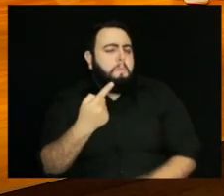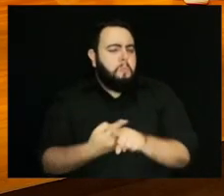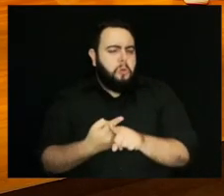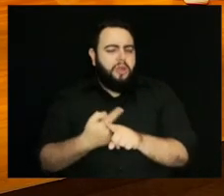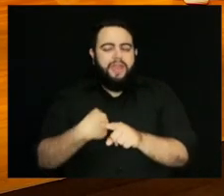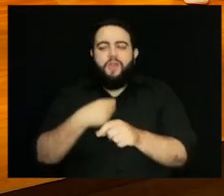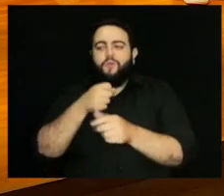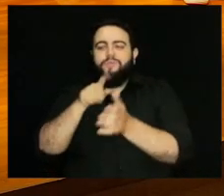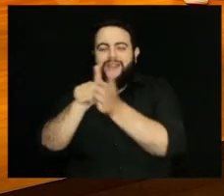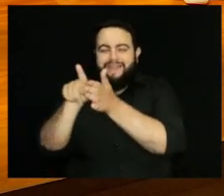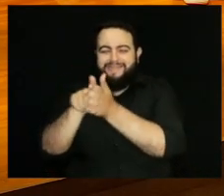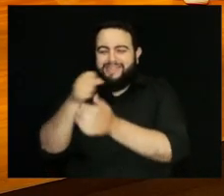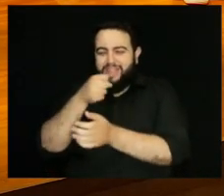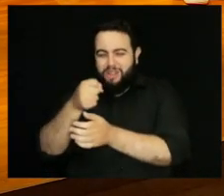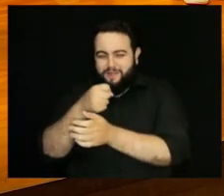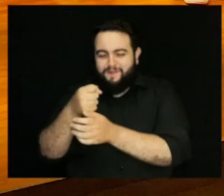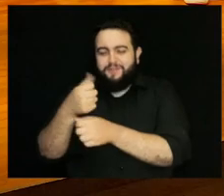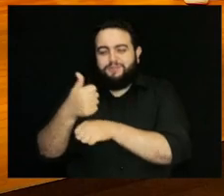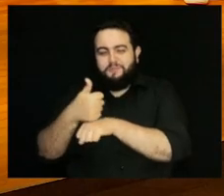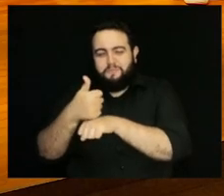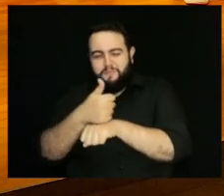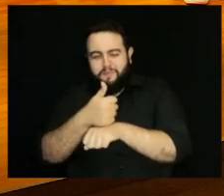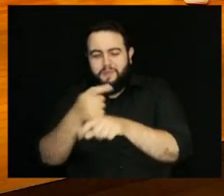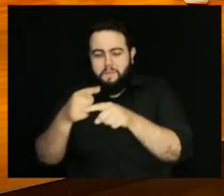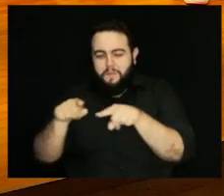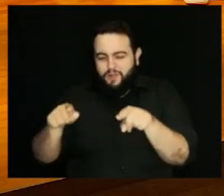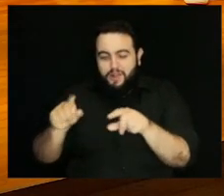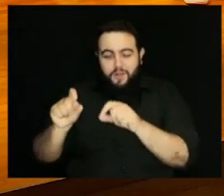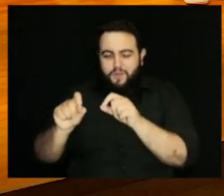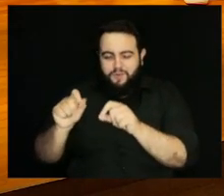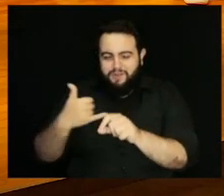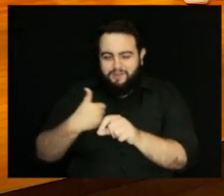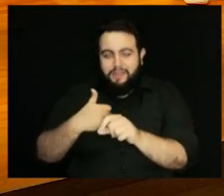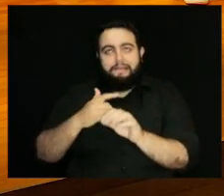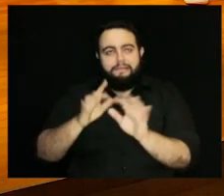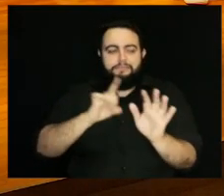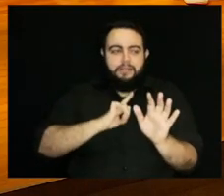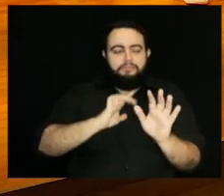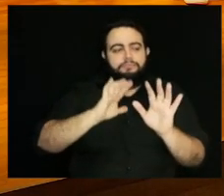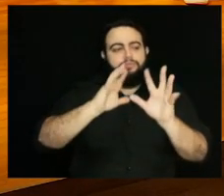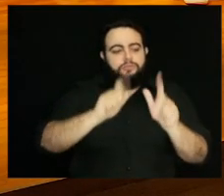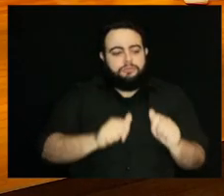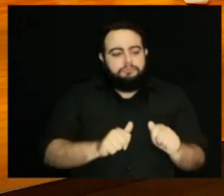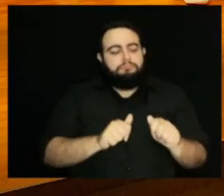bom tem toda essa era do rádio então né, toda essa era do rádio riquíssima, tinha revistas